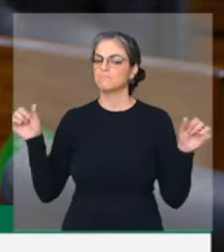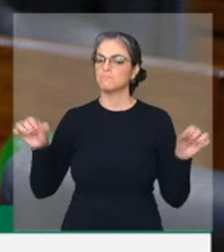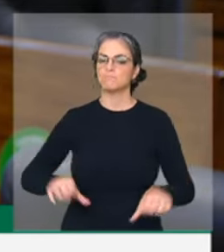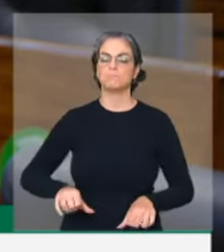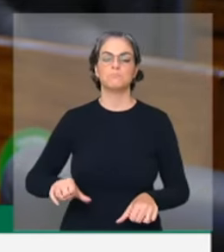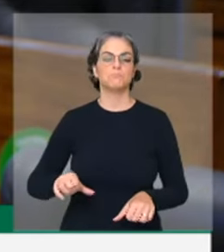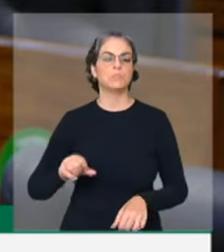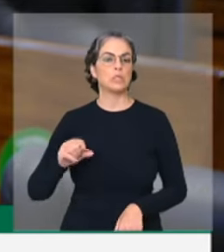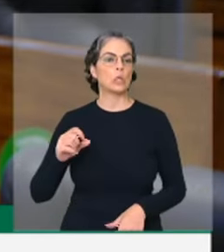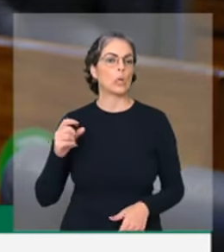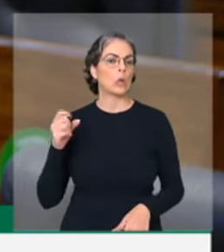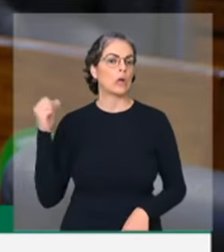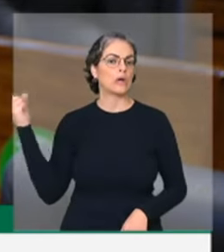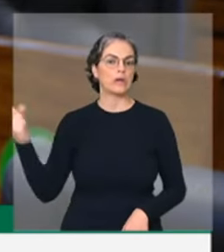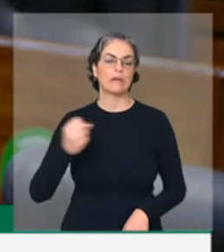BRASIL. SEM DÚVIDA NENHUMA. A TAXA DE INFECÇÃO DE COVID